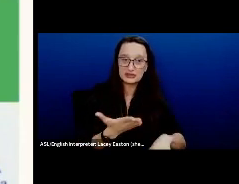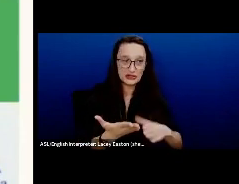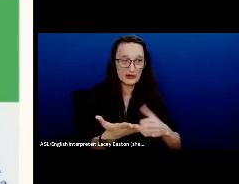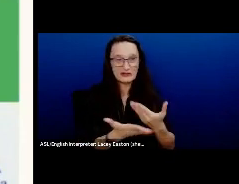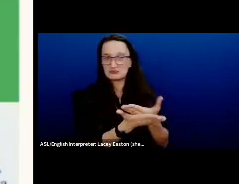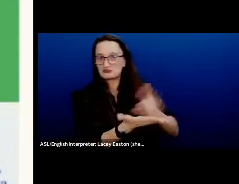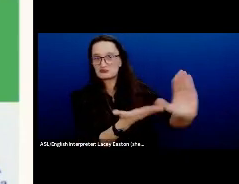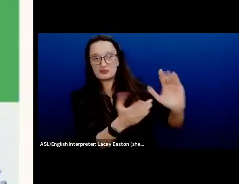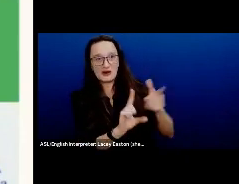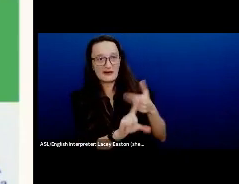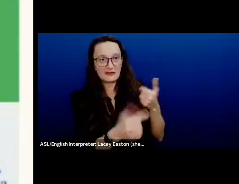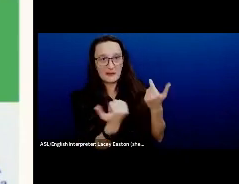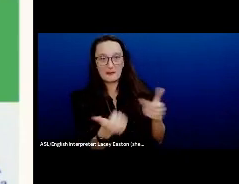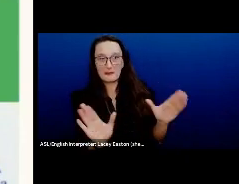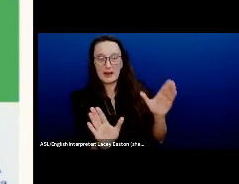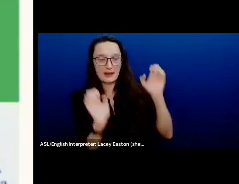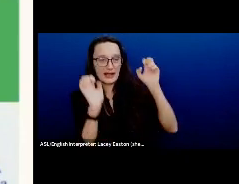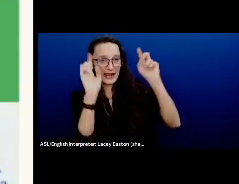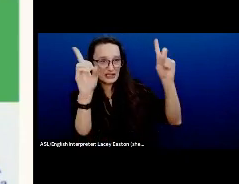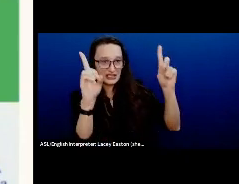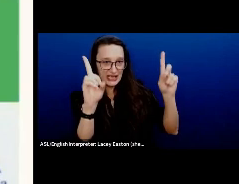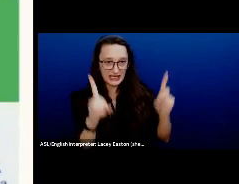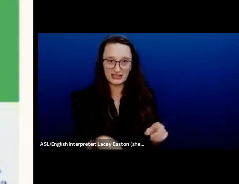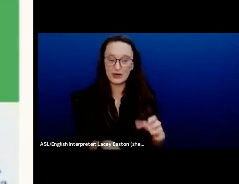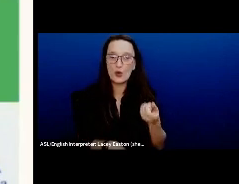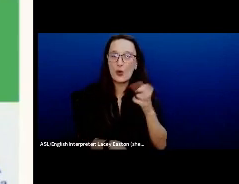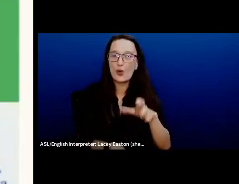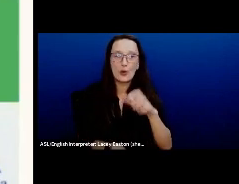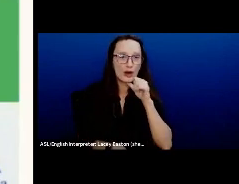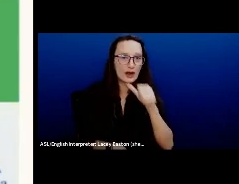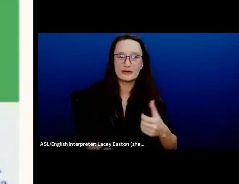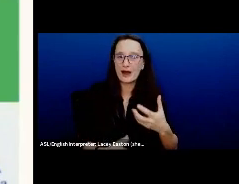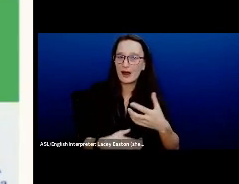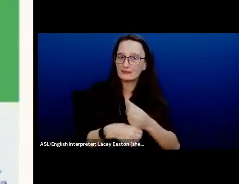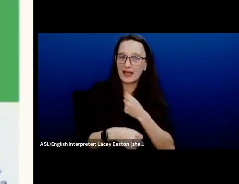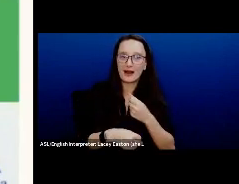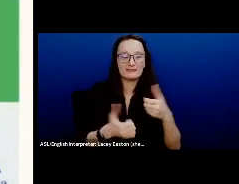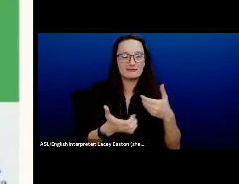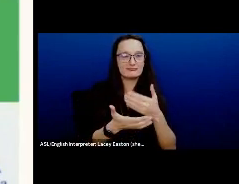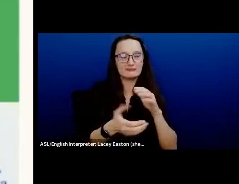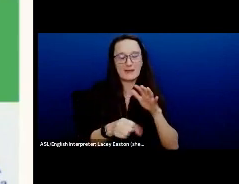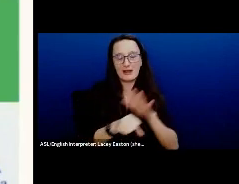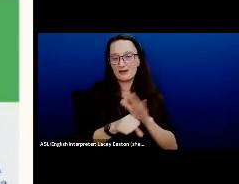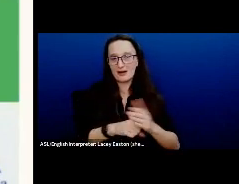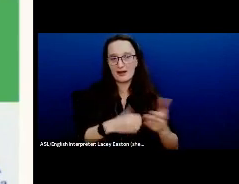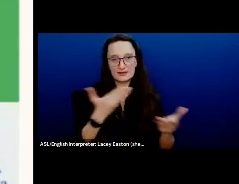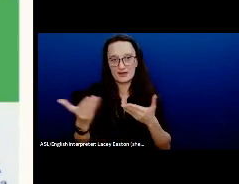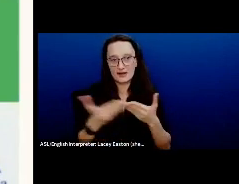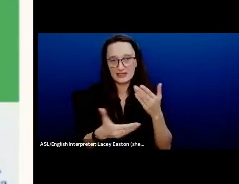recibieron servicios inadecuados (el número 4 millones) y, por lo tanto, en respuesta a ese congreso promulgó la